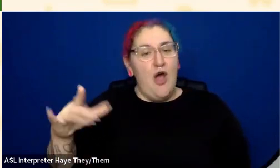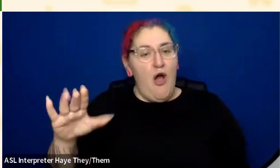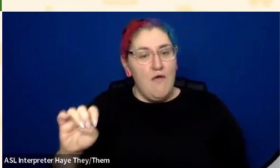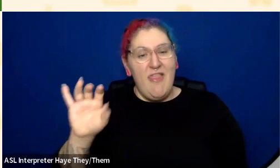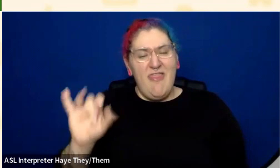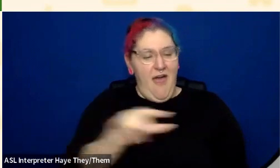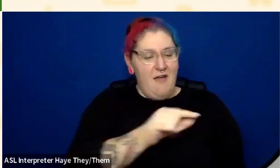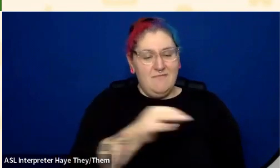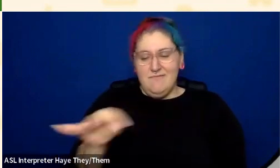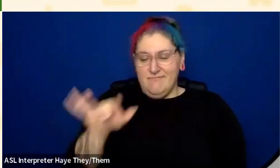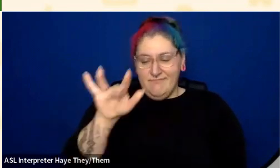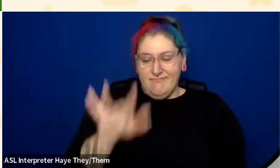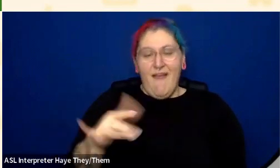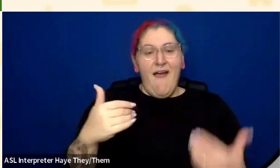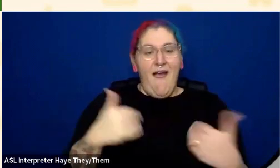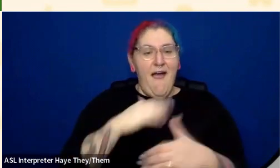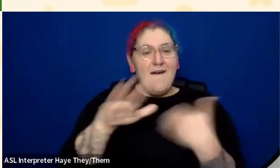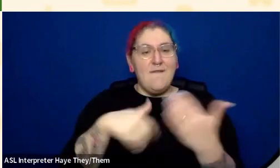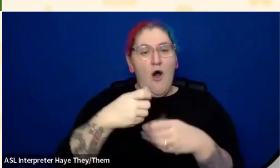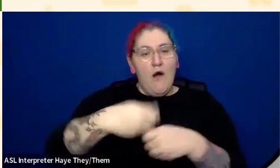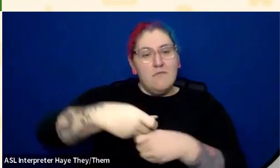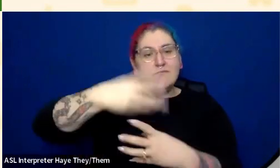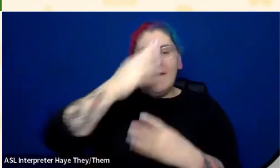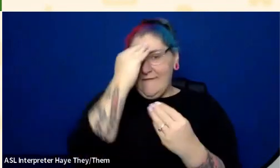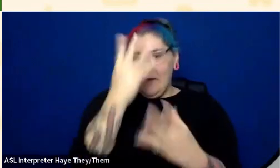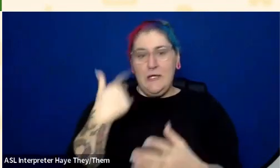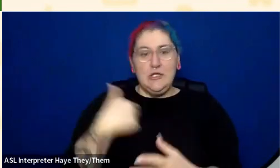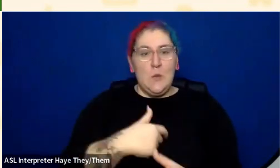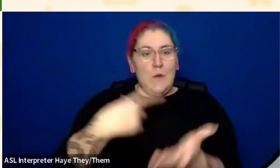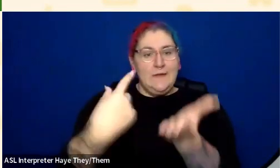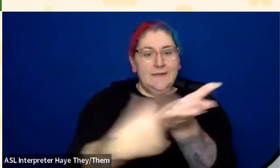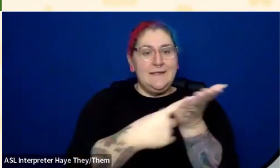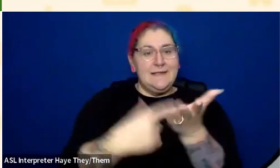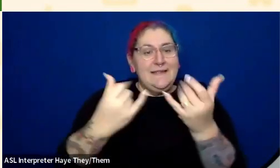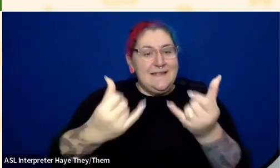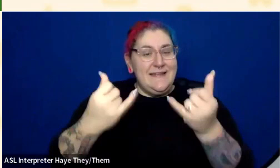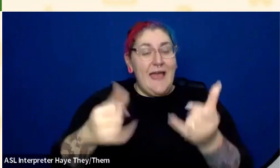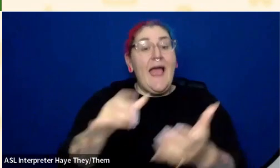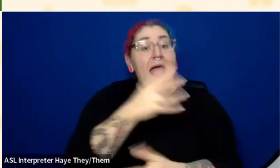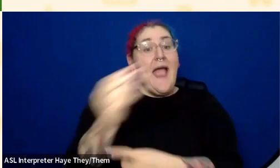overnightwebsite.com/WPA11yday. Ese enlace va a estar en esa página web también.